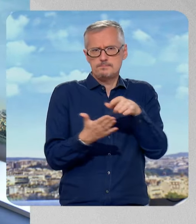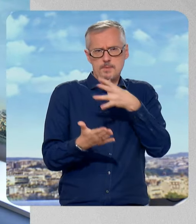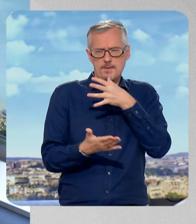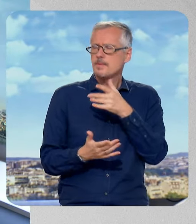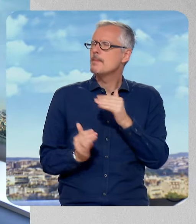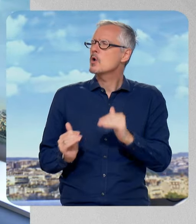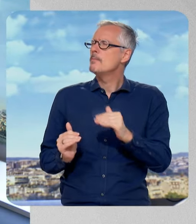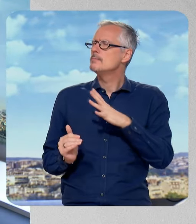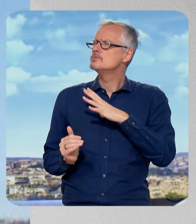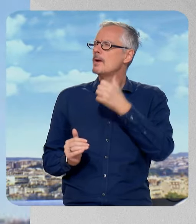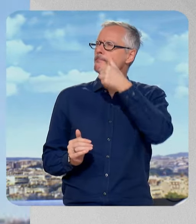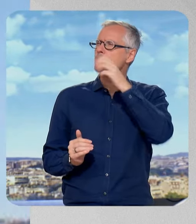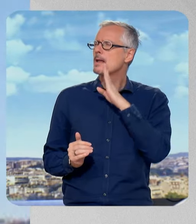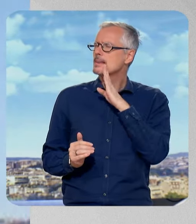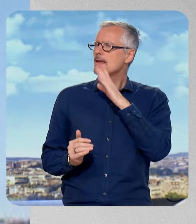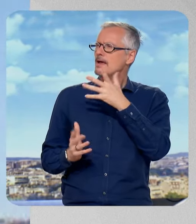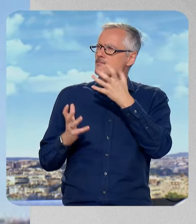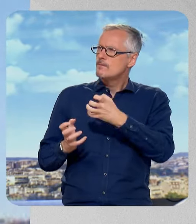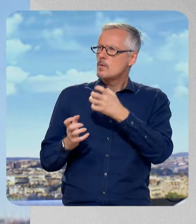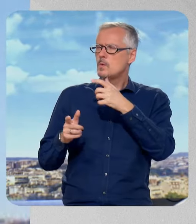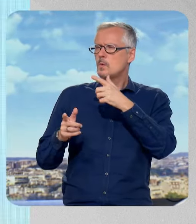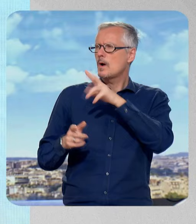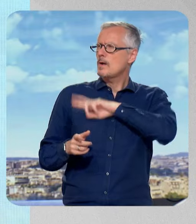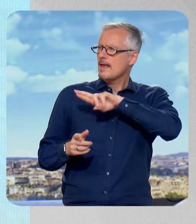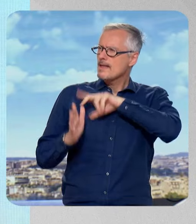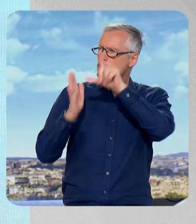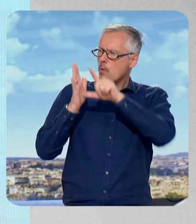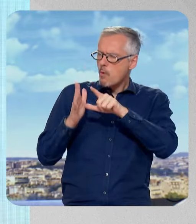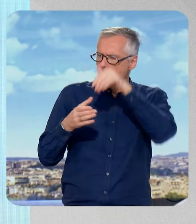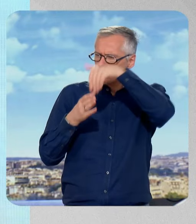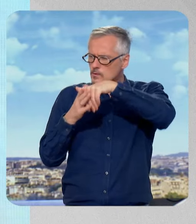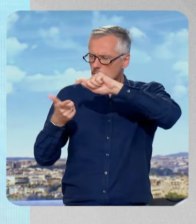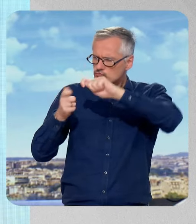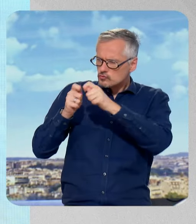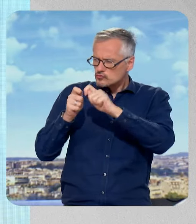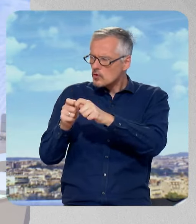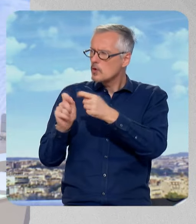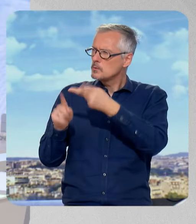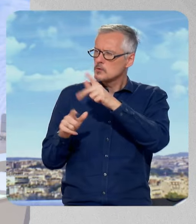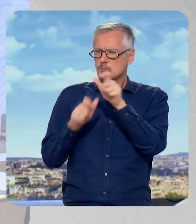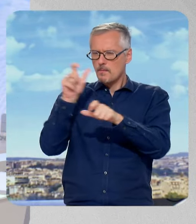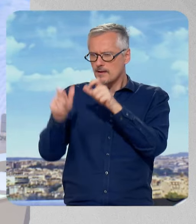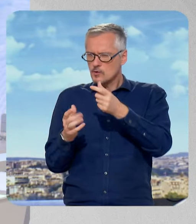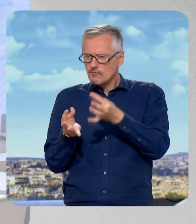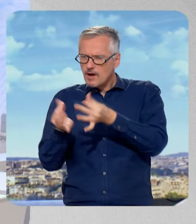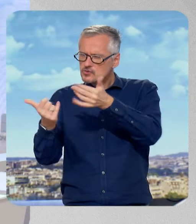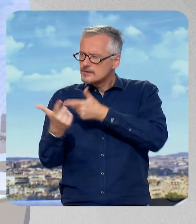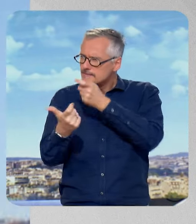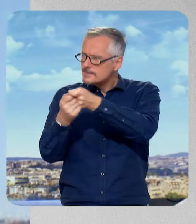que ce soit l'éducation, la santé ou la sécurité. G.Daret: Lors de sa passation de pouvoir